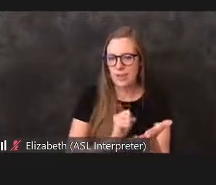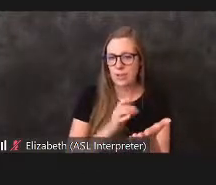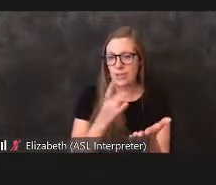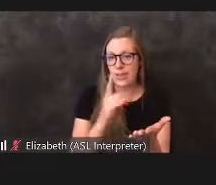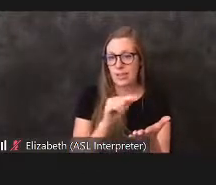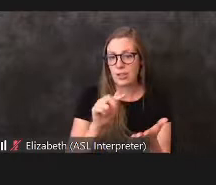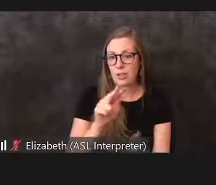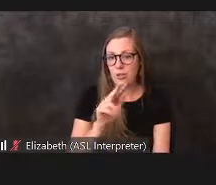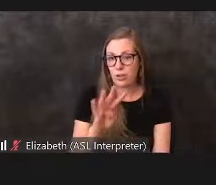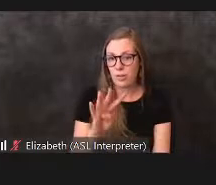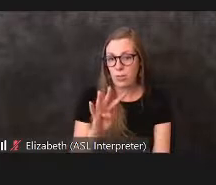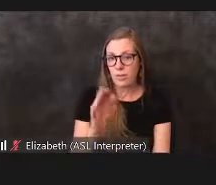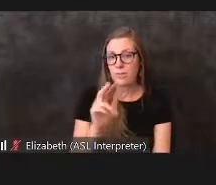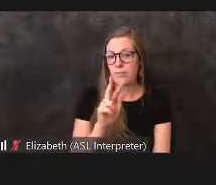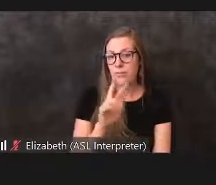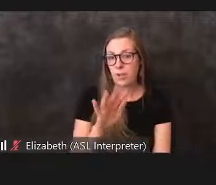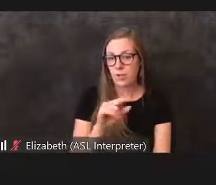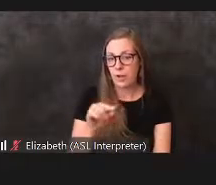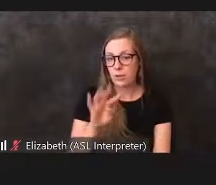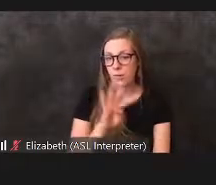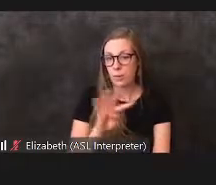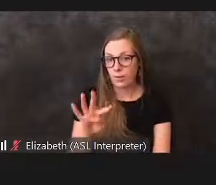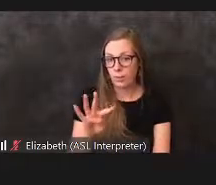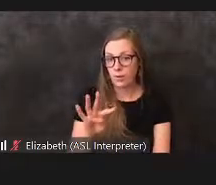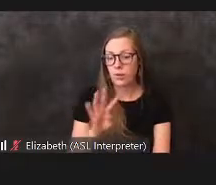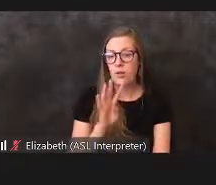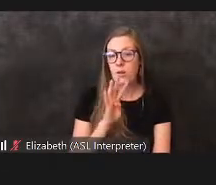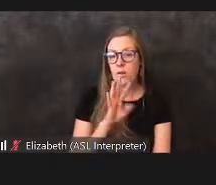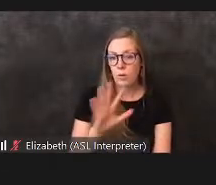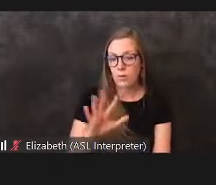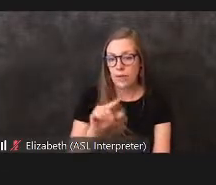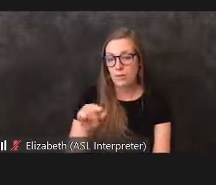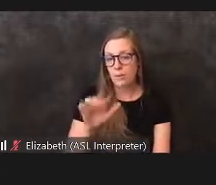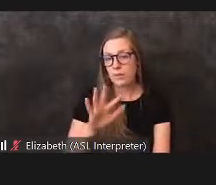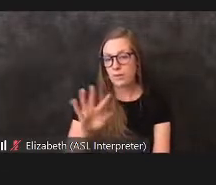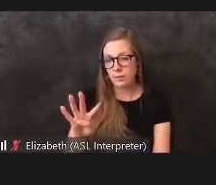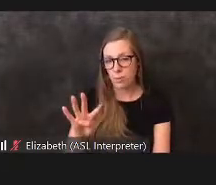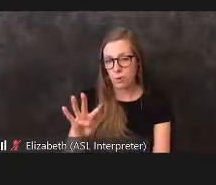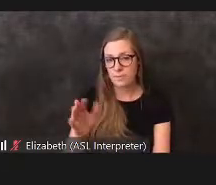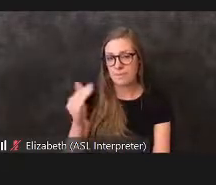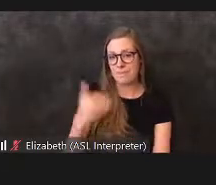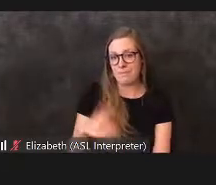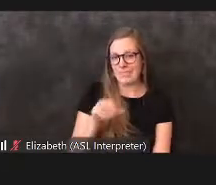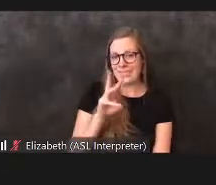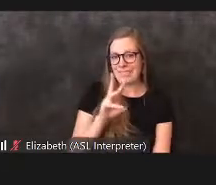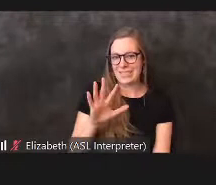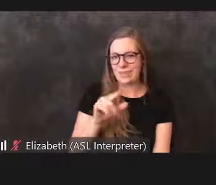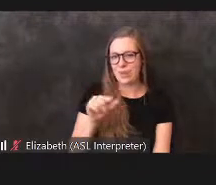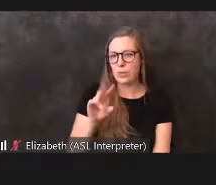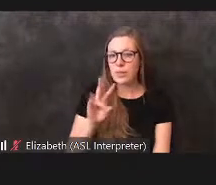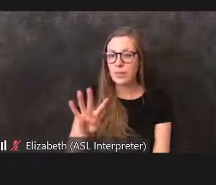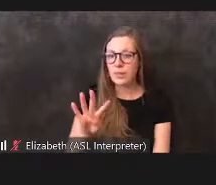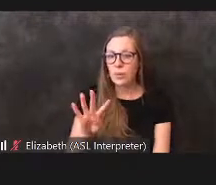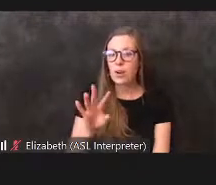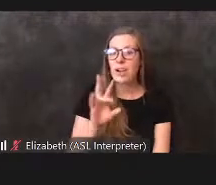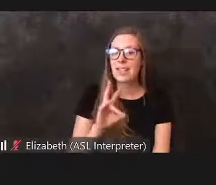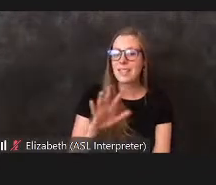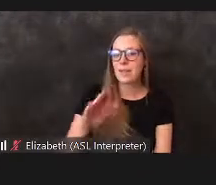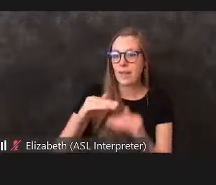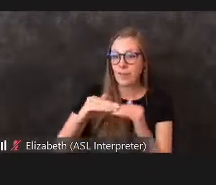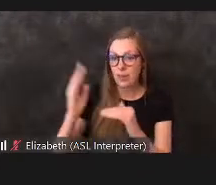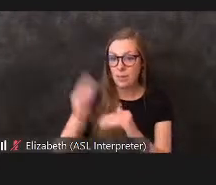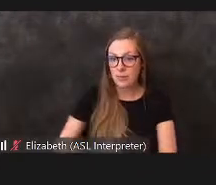en dieciocho de 34 años, de 35, con cuatro años, 45, 54 años, 65, 74 años y 75